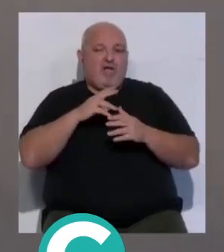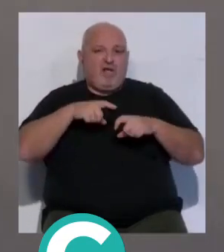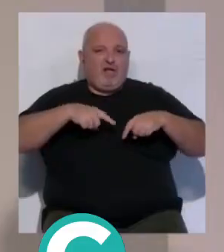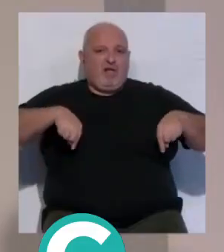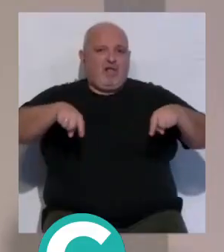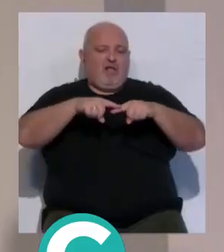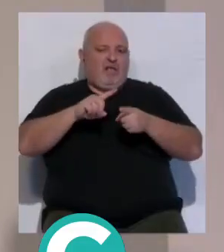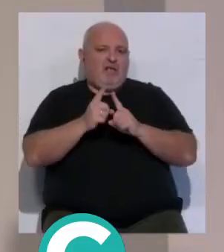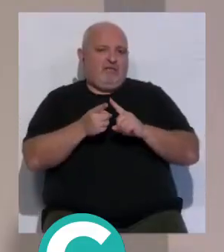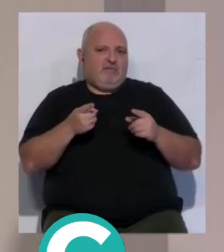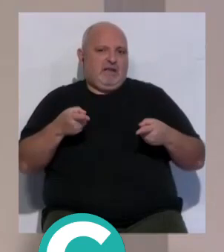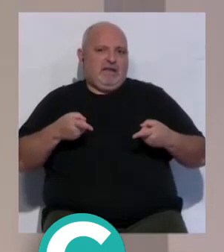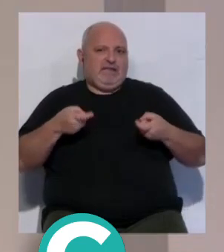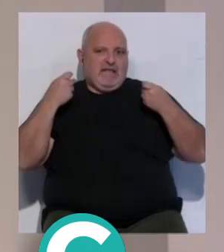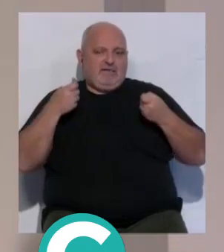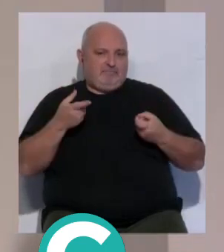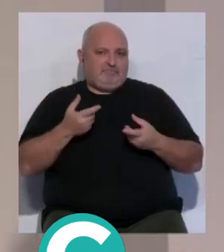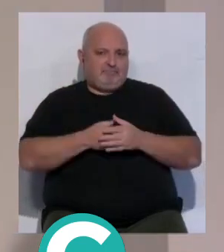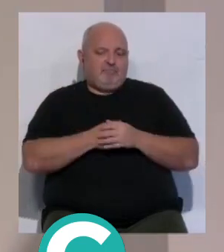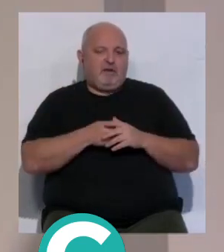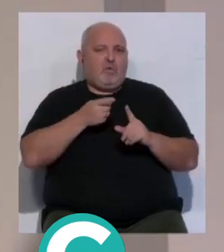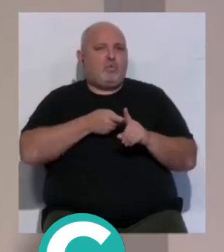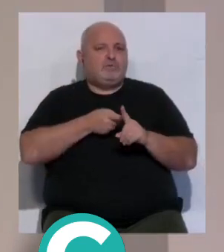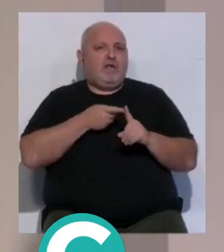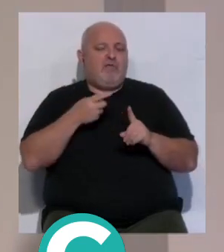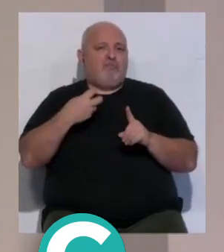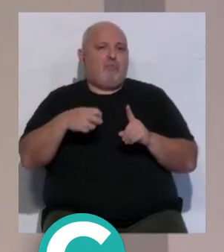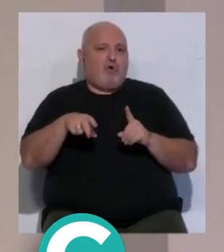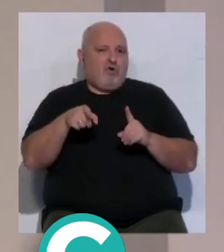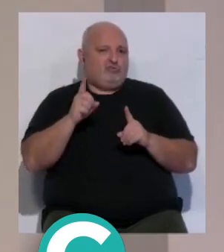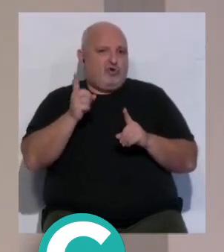sí pero bueno si al final lo vas a utilizar más para la práctica del fútbol se entiende que se